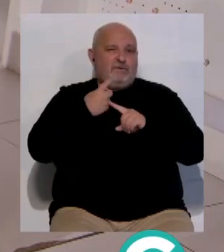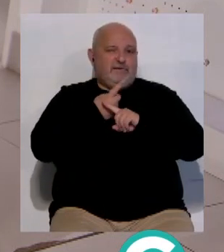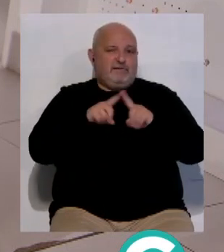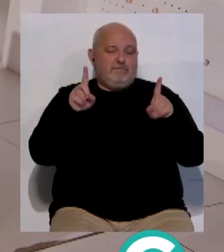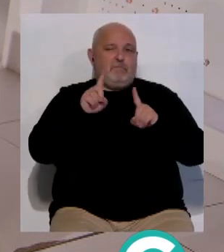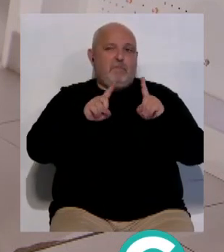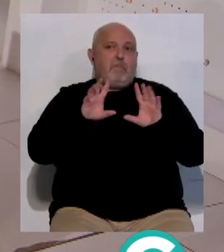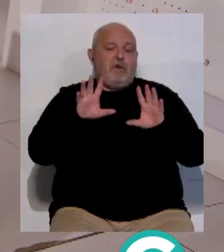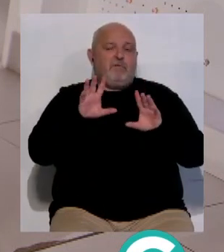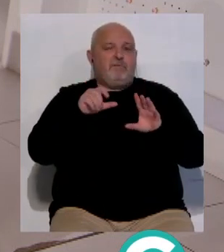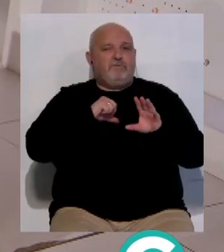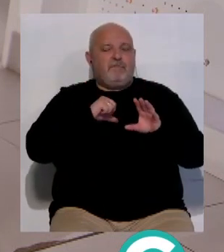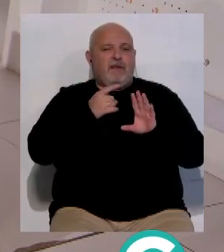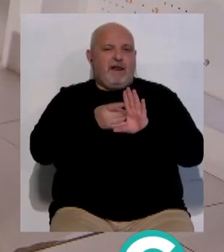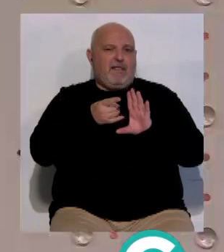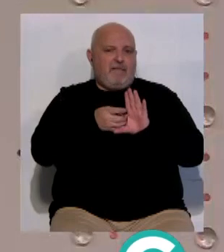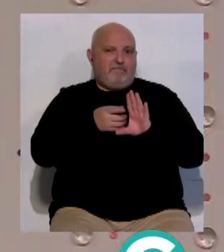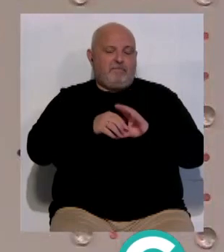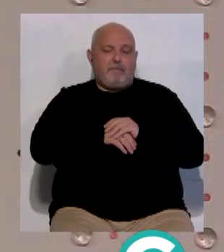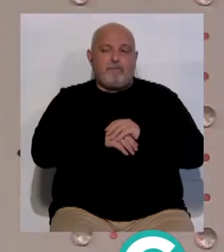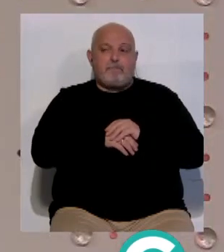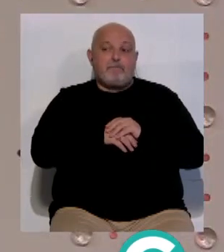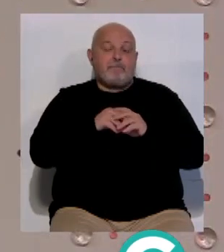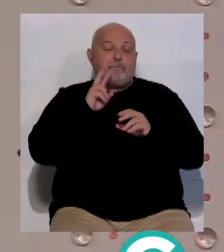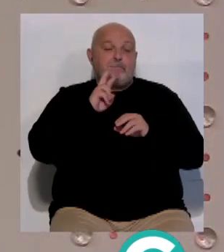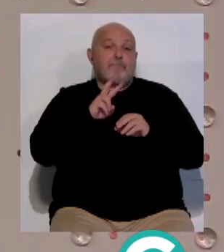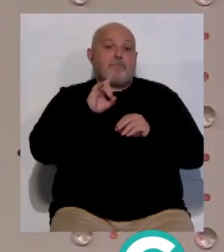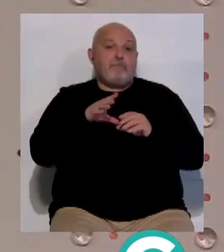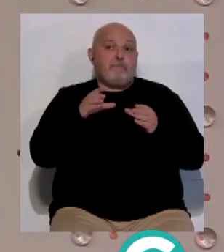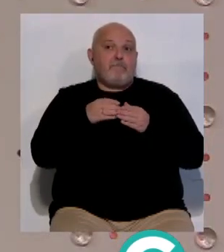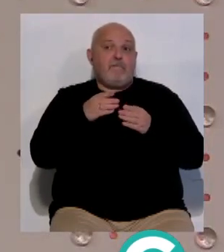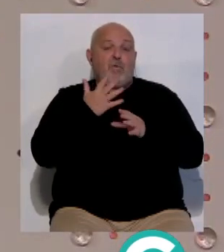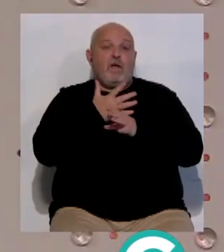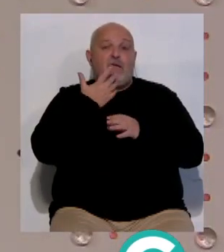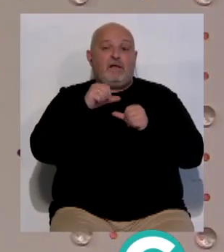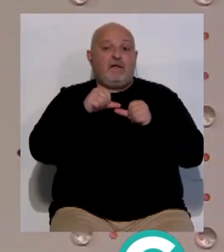pero sigue teniendo esa calidad no Y a partir de ahí pues ver que 11 También tenemos en liza el el